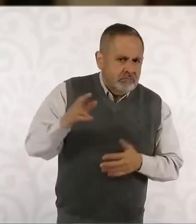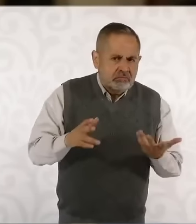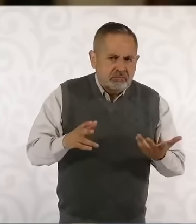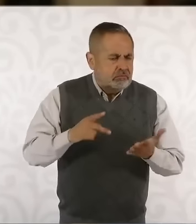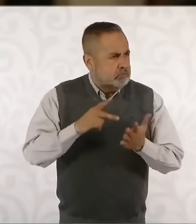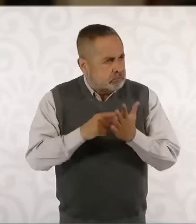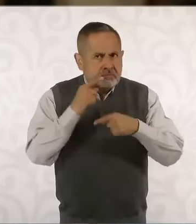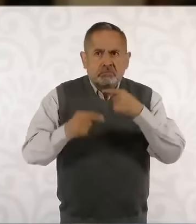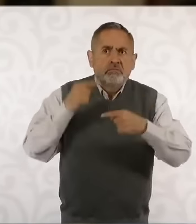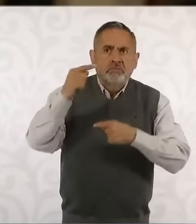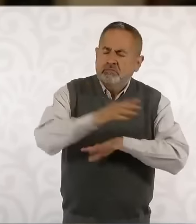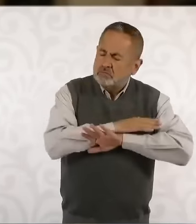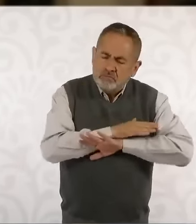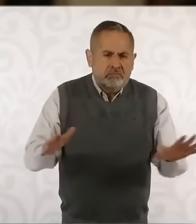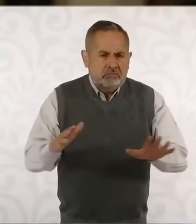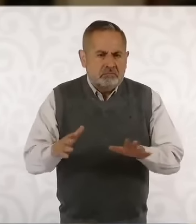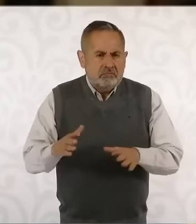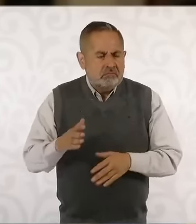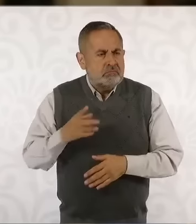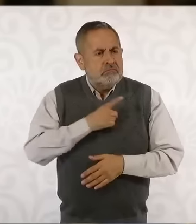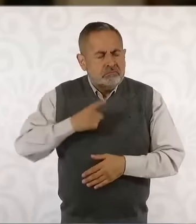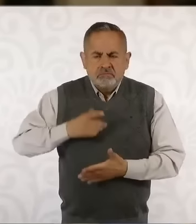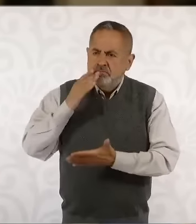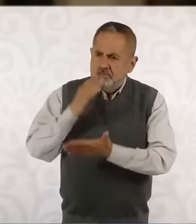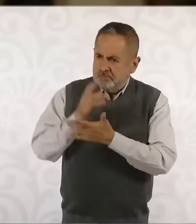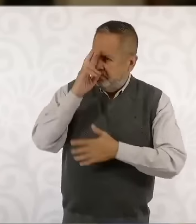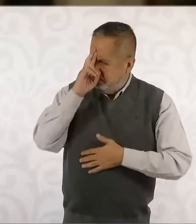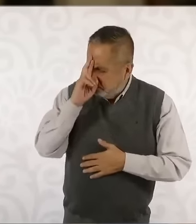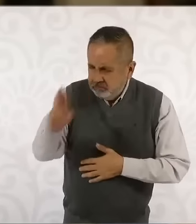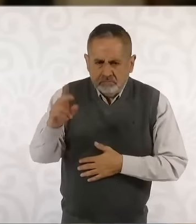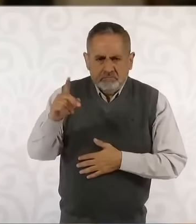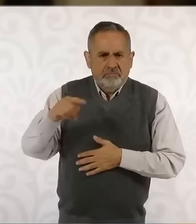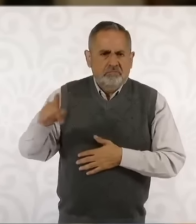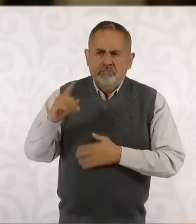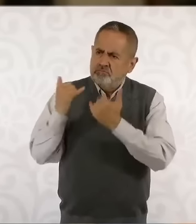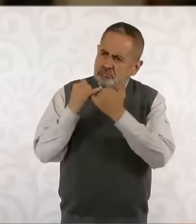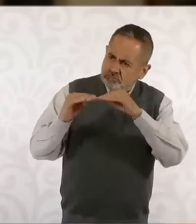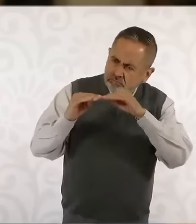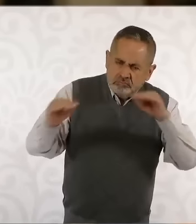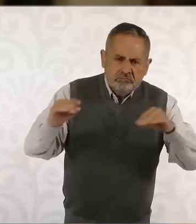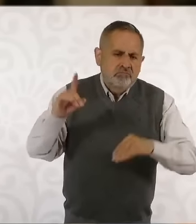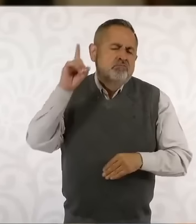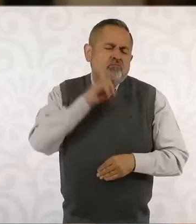en nuestro país por el avance al respeto, a la integridad, a la igualdad de la mujer y de las